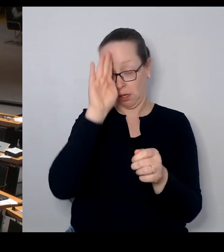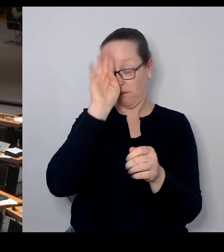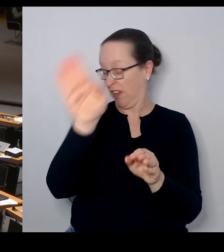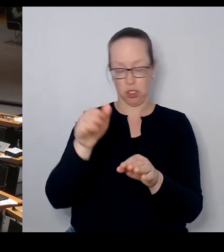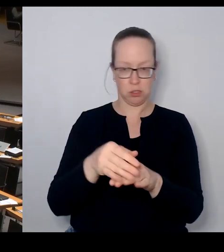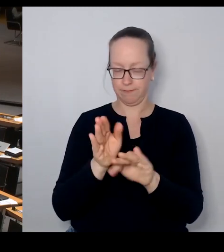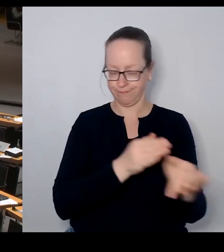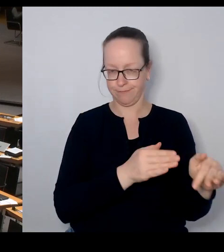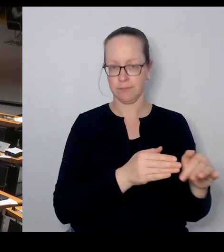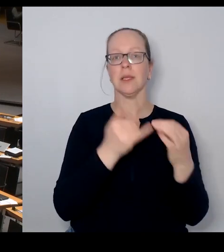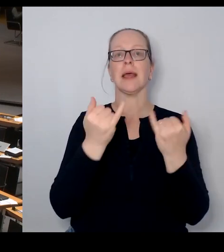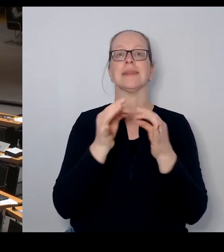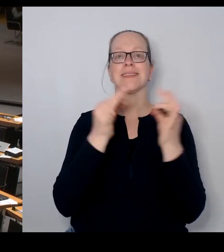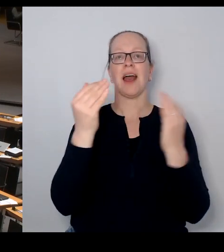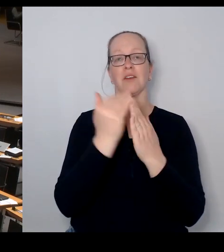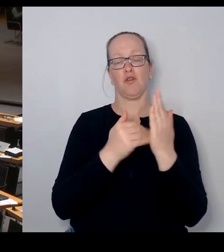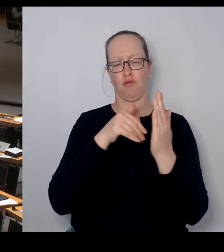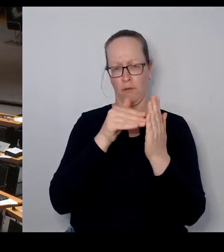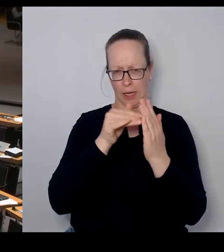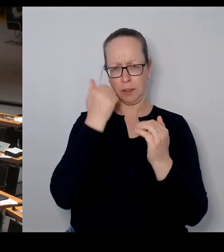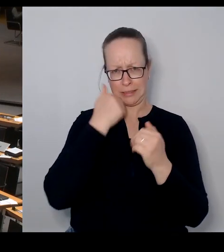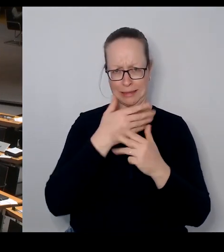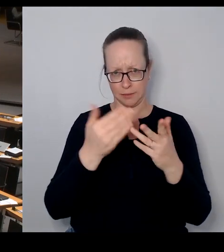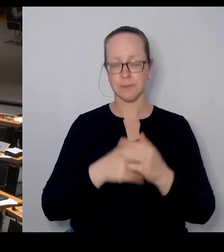Für die SPD Fraktion hat der Kollege Dr. Kollatz das Wort